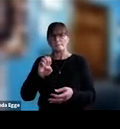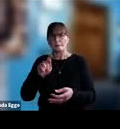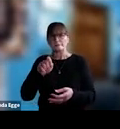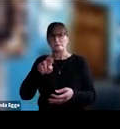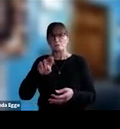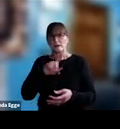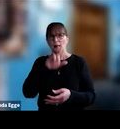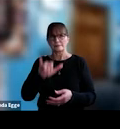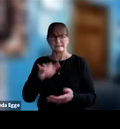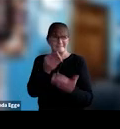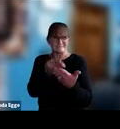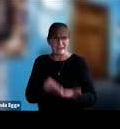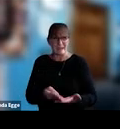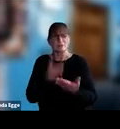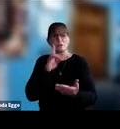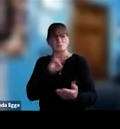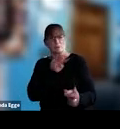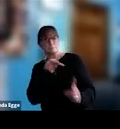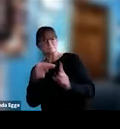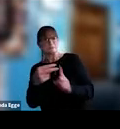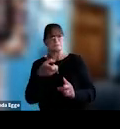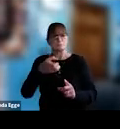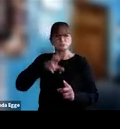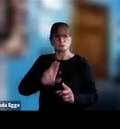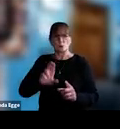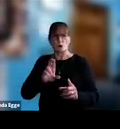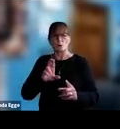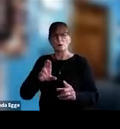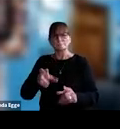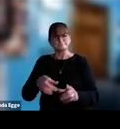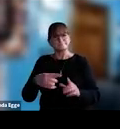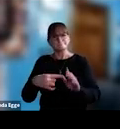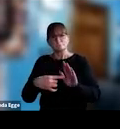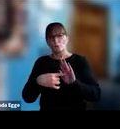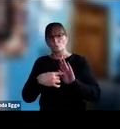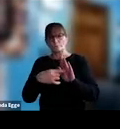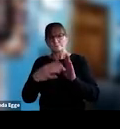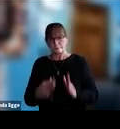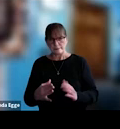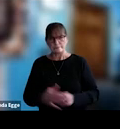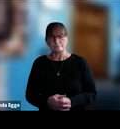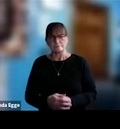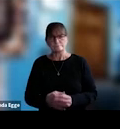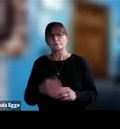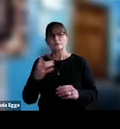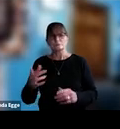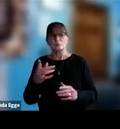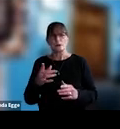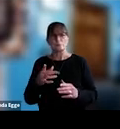desde el punto de vista de un representante del SOAR. Vamos a resumir el historial de consumo de sustancias en el MSR